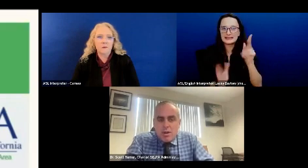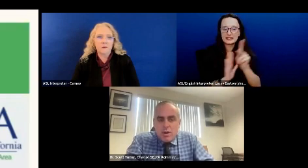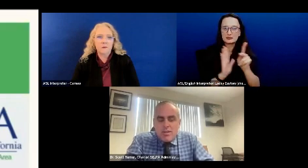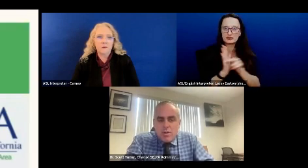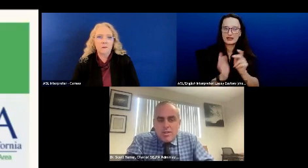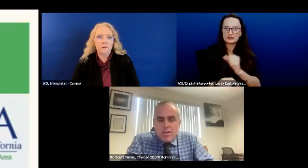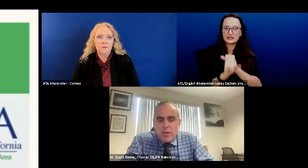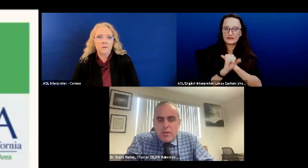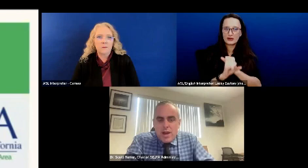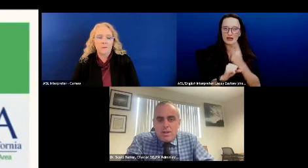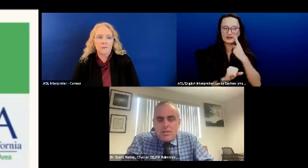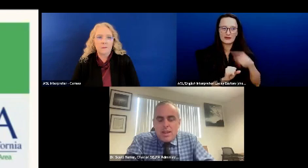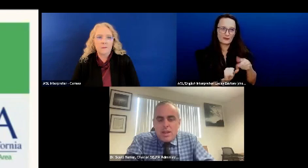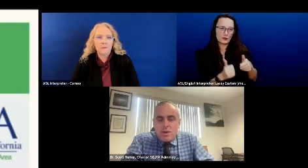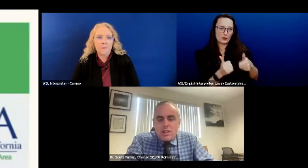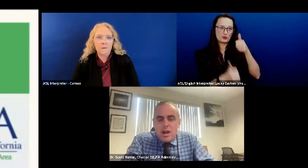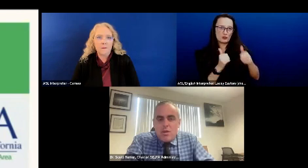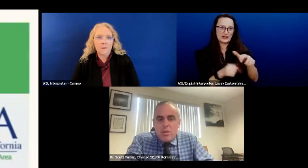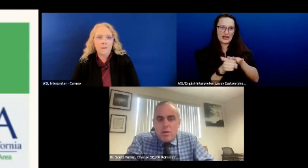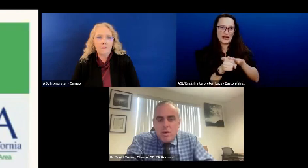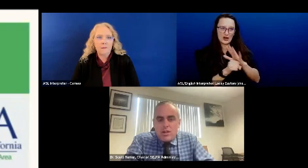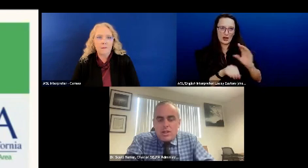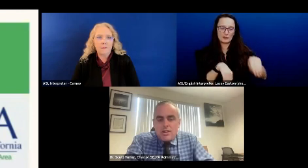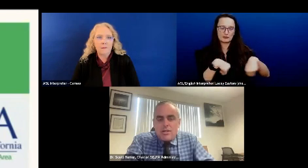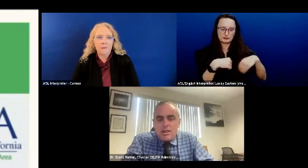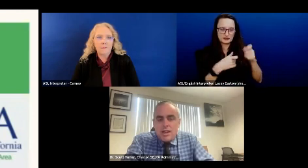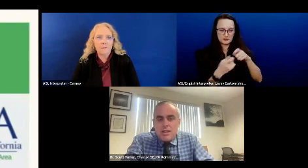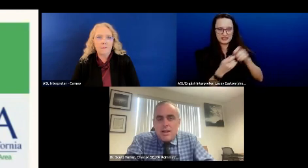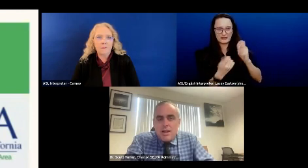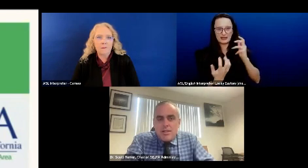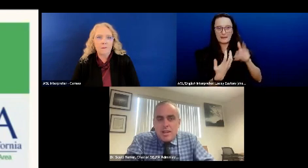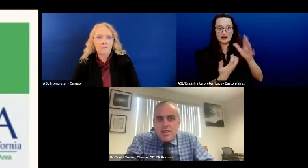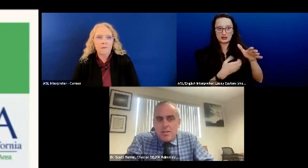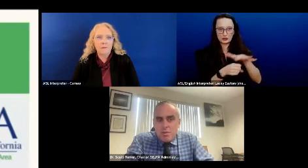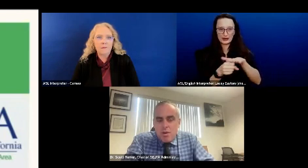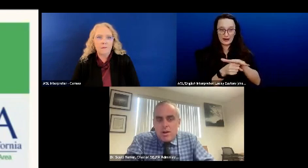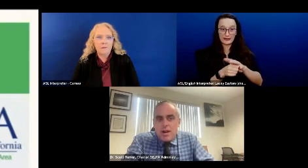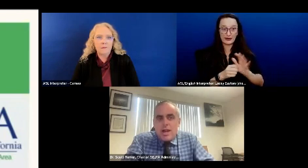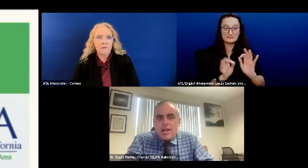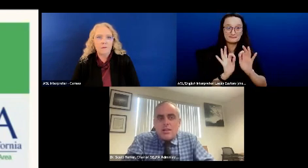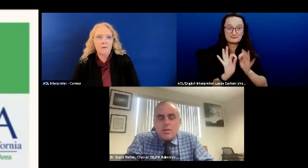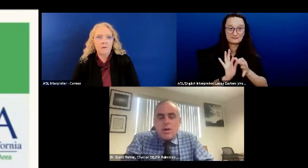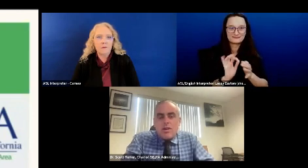los SELPA son recursos para familias a las que pueden comunicarse con preguntas y buscar apoyo y orientación.